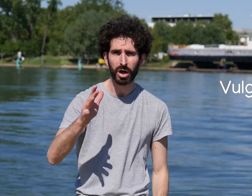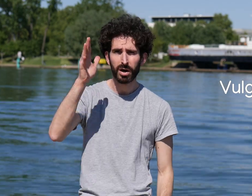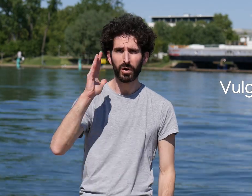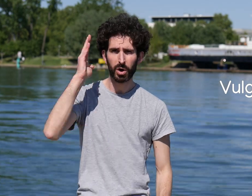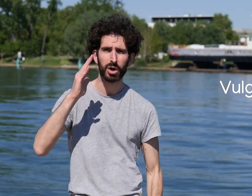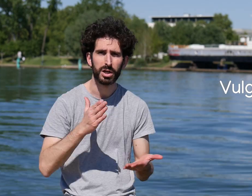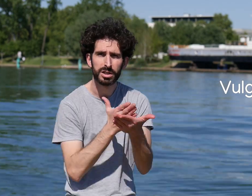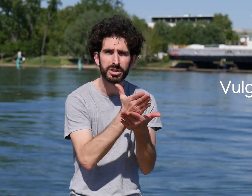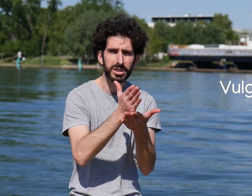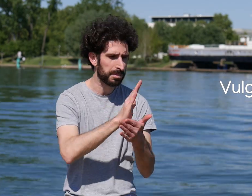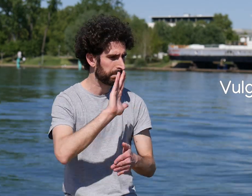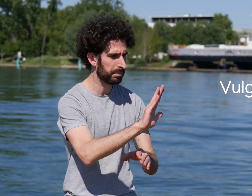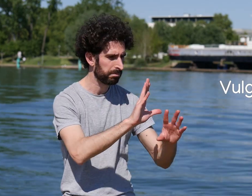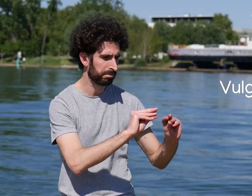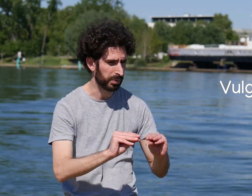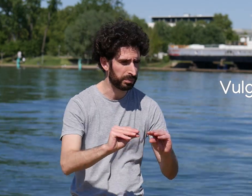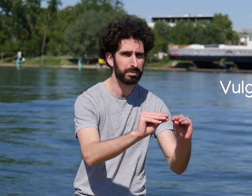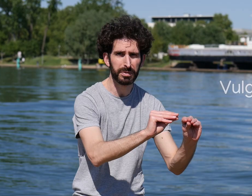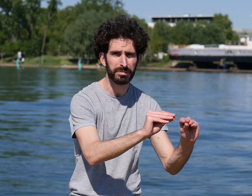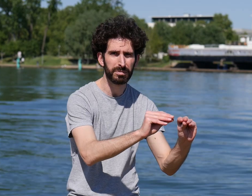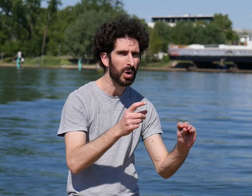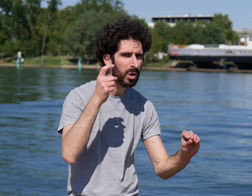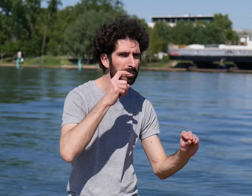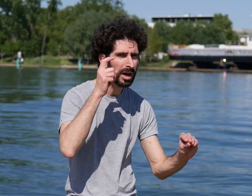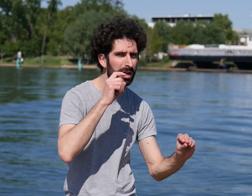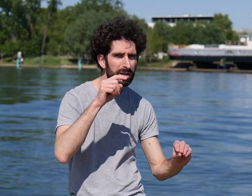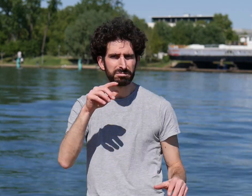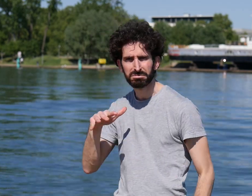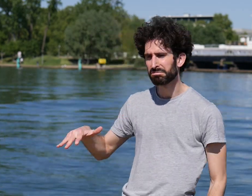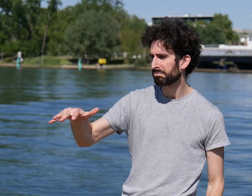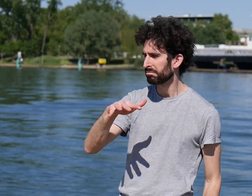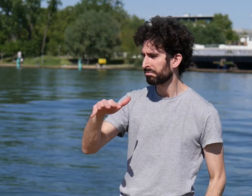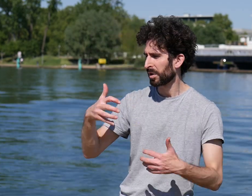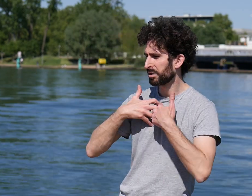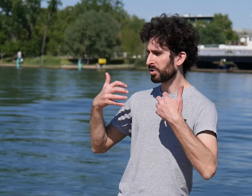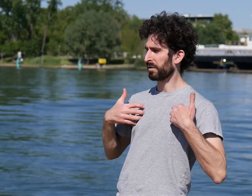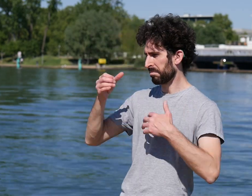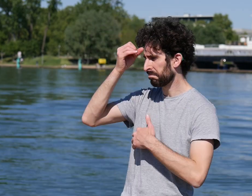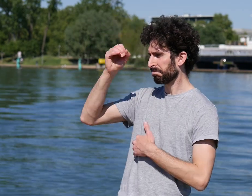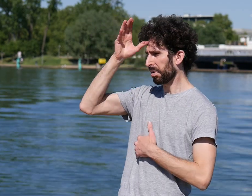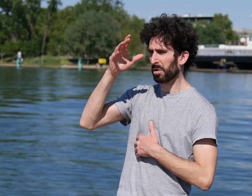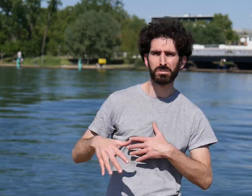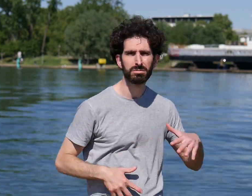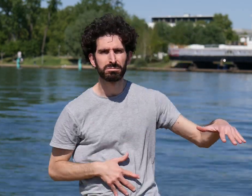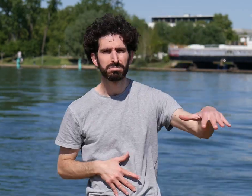alors qu'à l'origine il désignait la population. Remarquez que c'est resté avec les scientifiques d'une part,